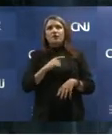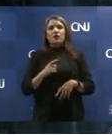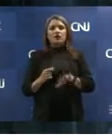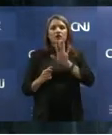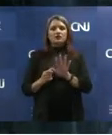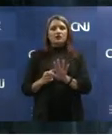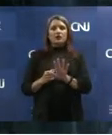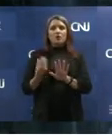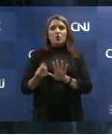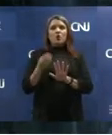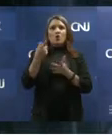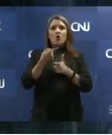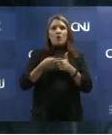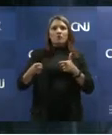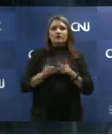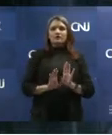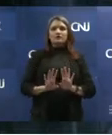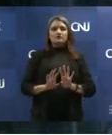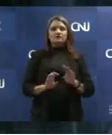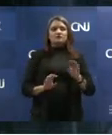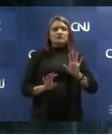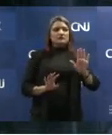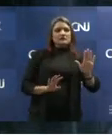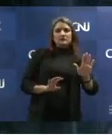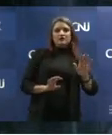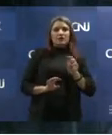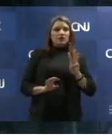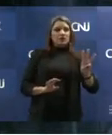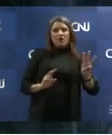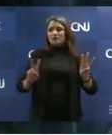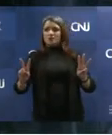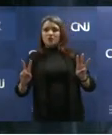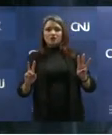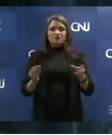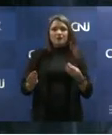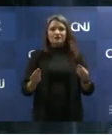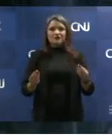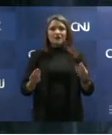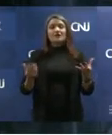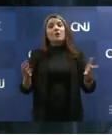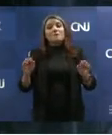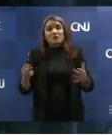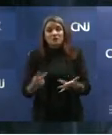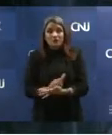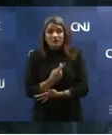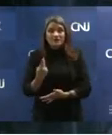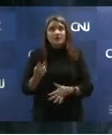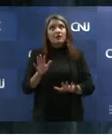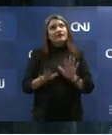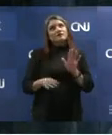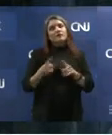E aqui esse número ímpar pode ser decorrente tanto da criação de uma nova vaga quanto pode ser decorrente de